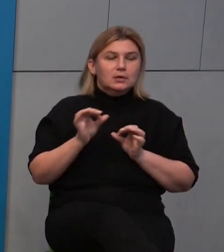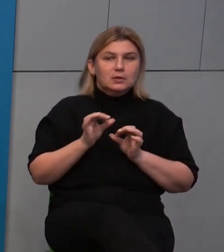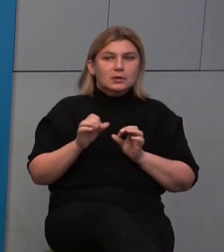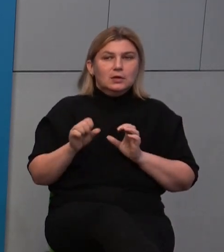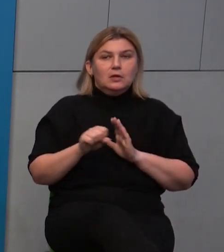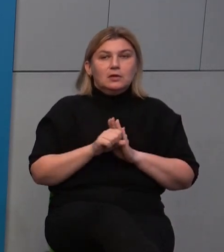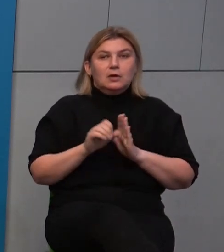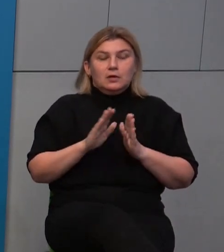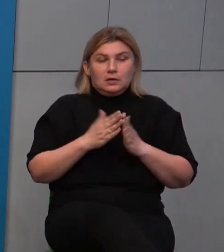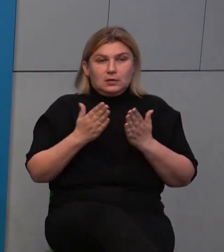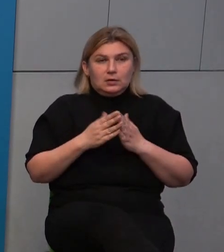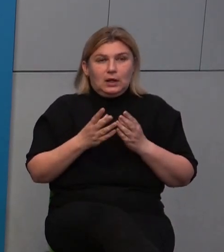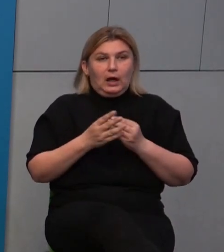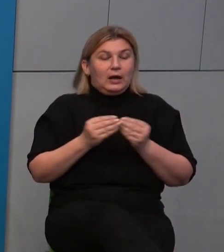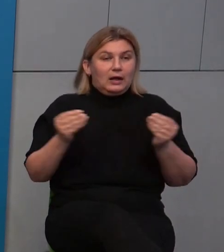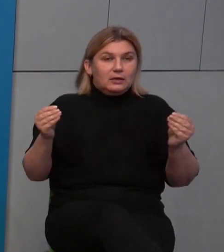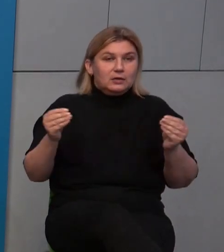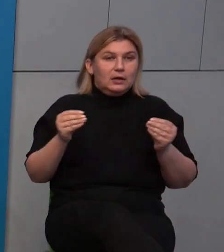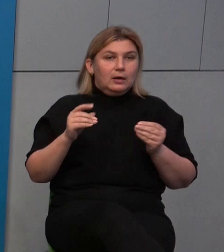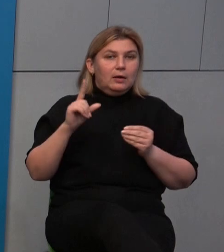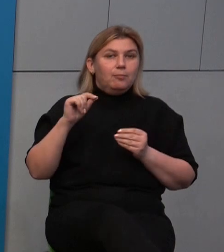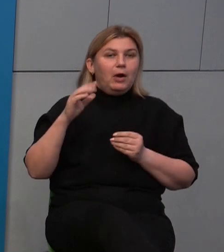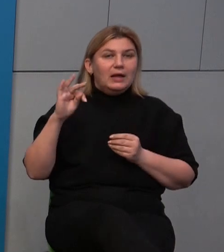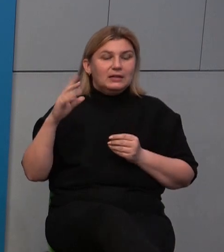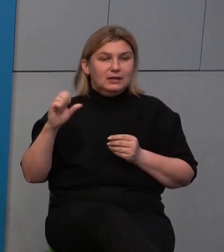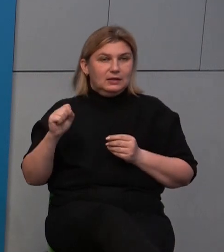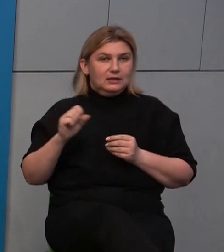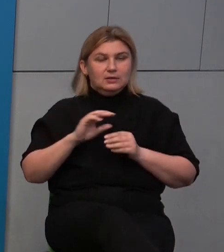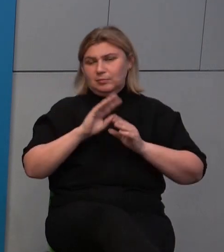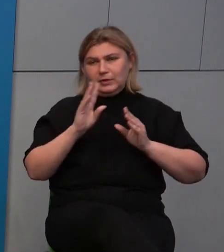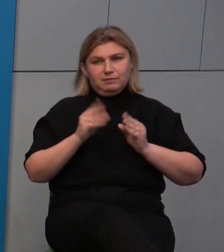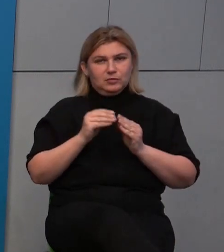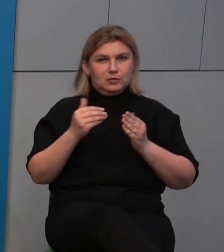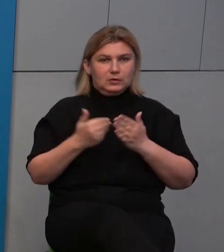i do gatunków, i do poetyki, do wszystkiego trzeba napisać od nowa książki.